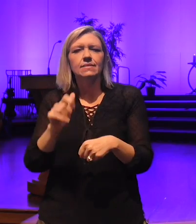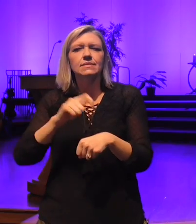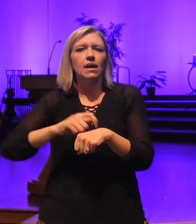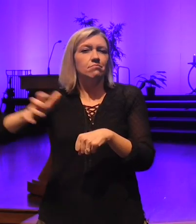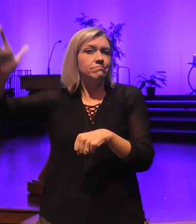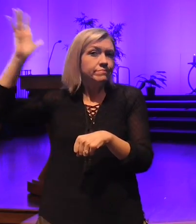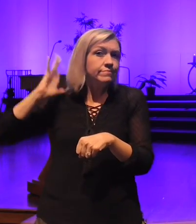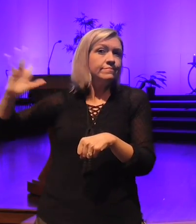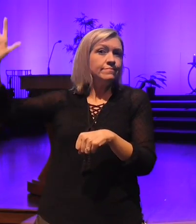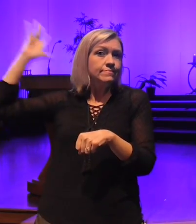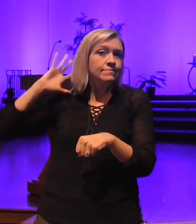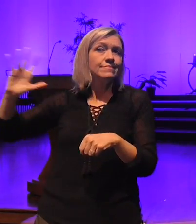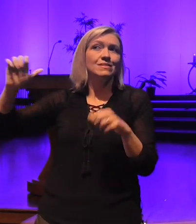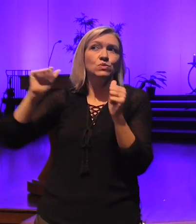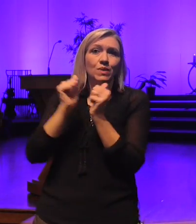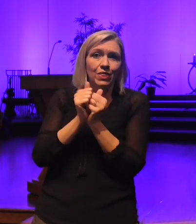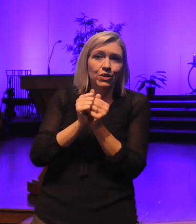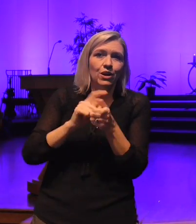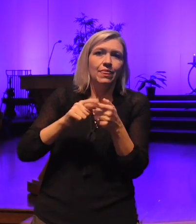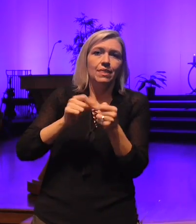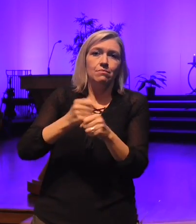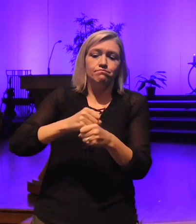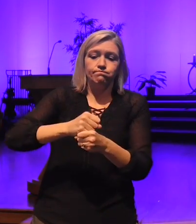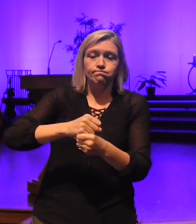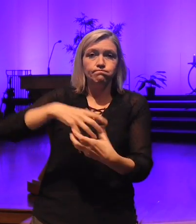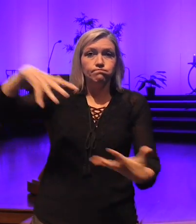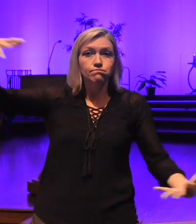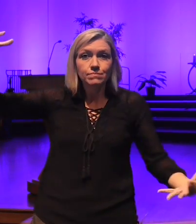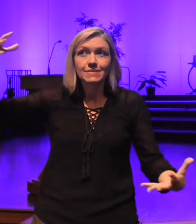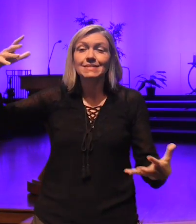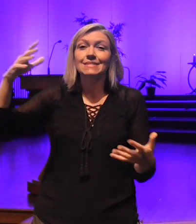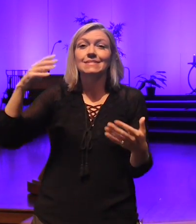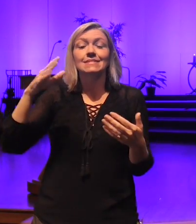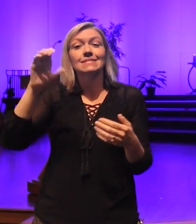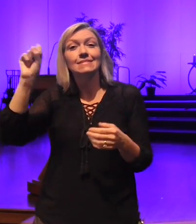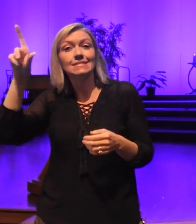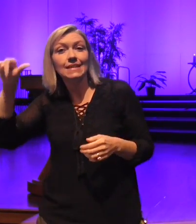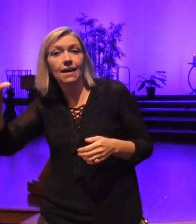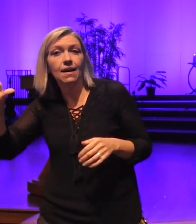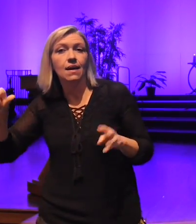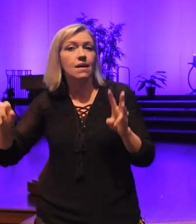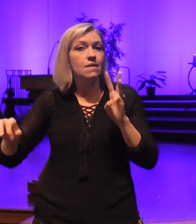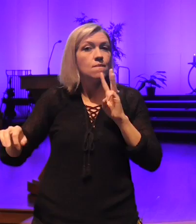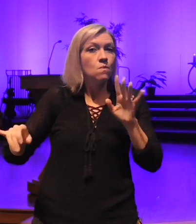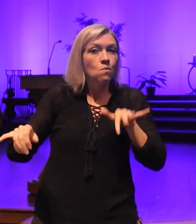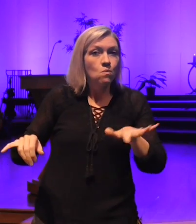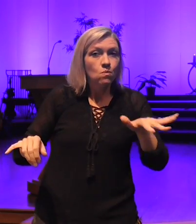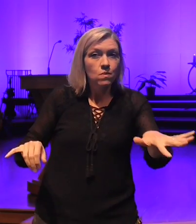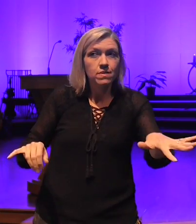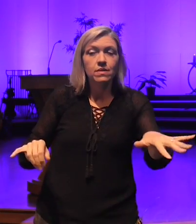se separó y estaba el cielo y luego estaba el agua y en ese océano que a menudo se llama